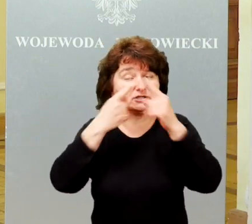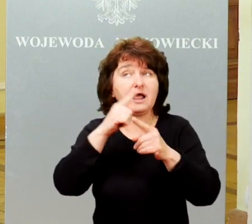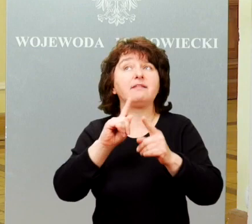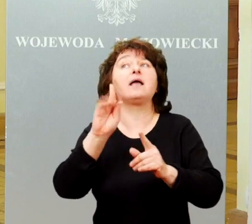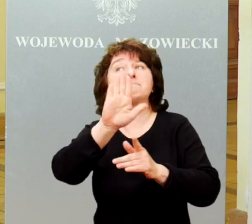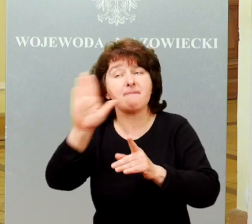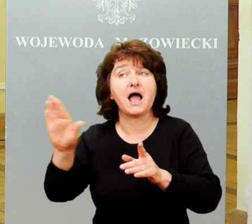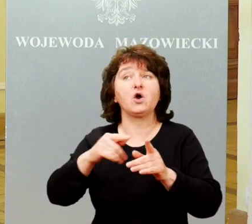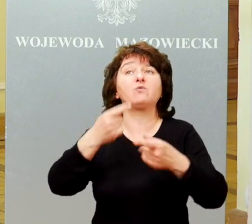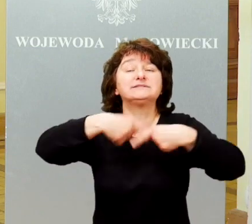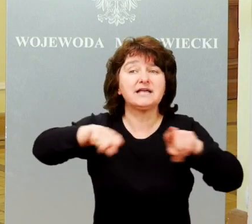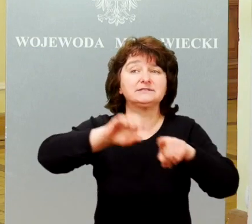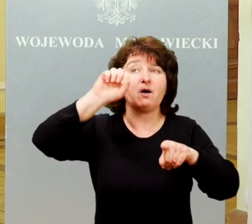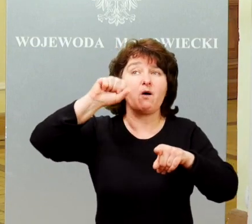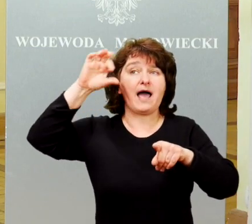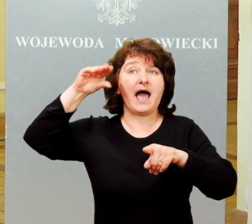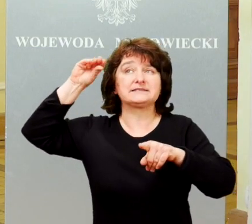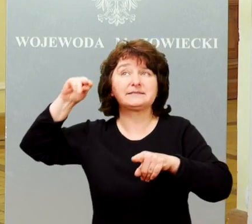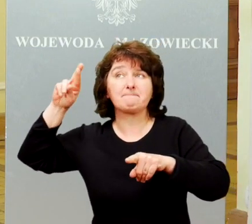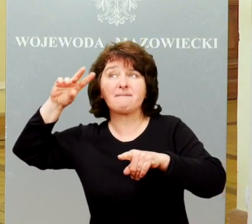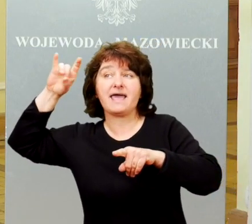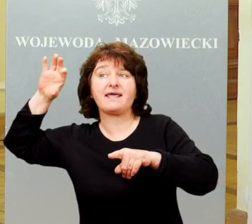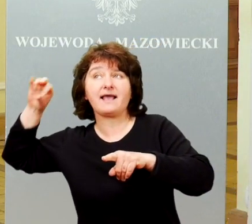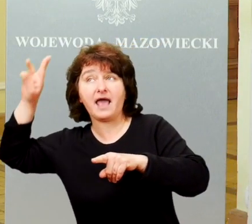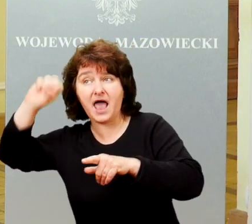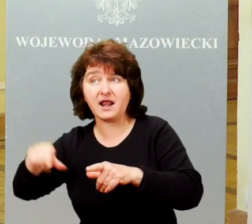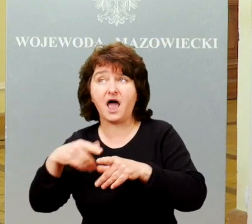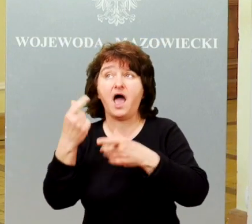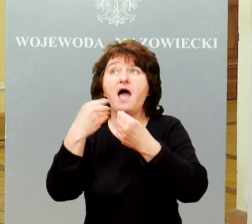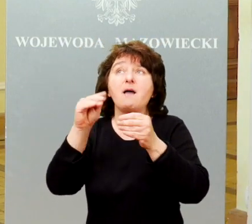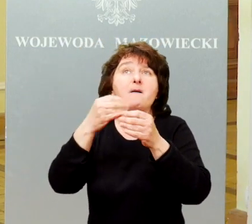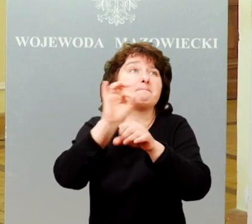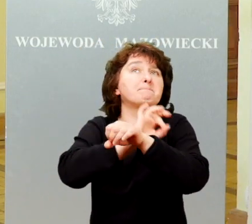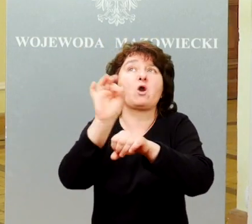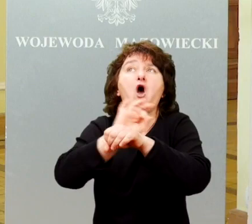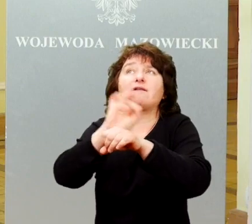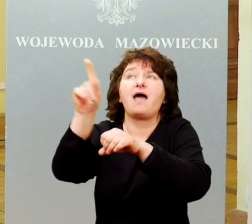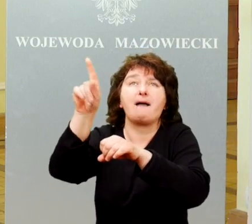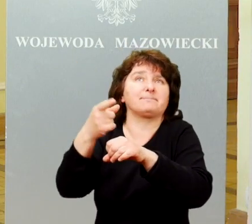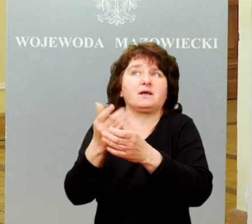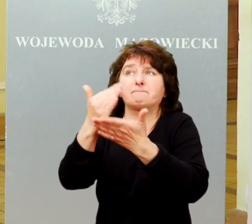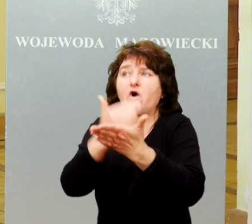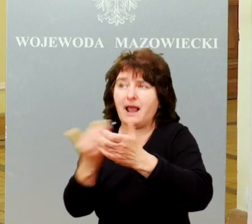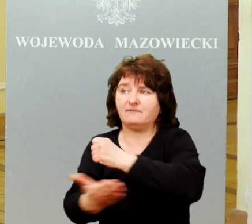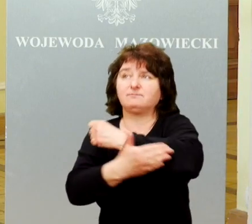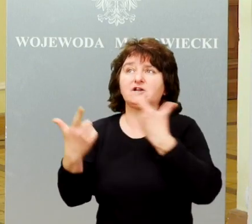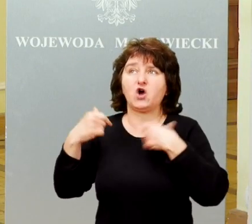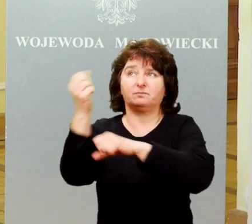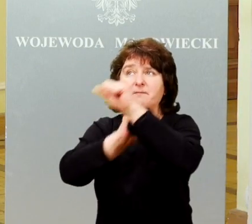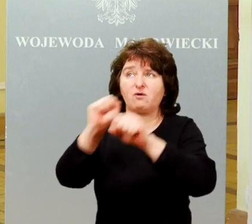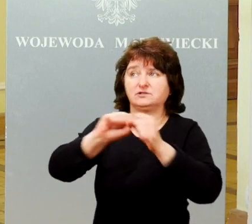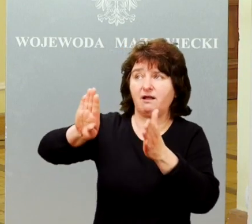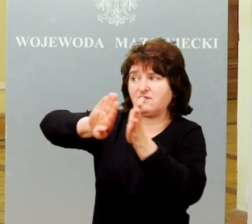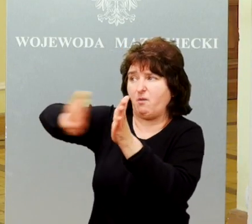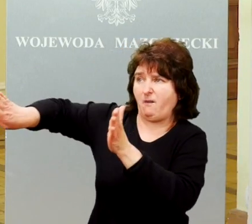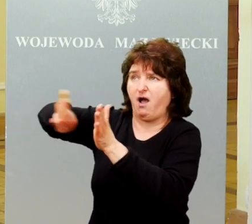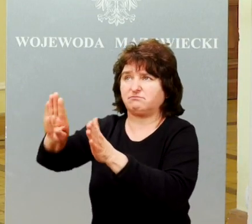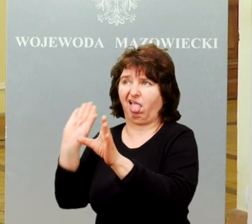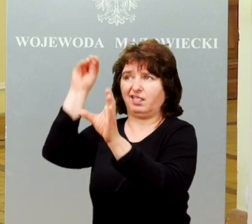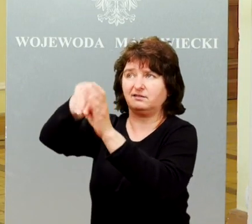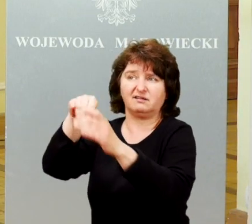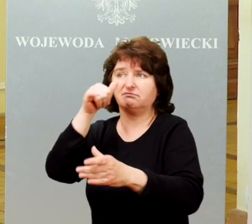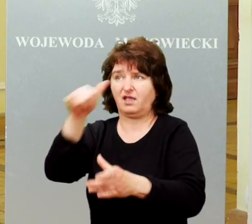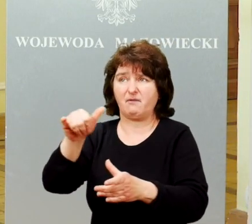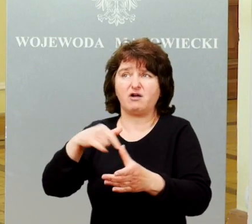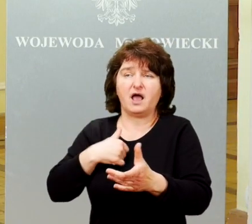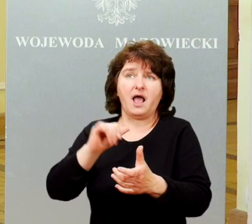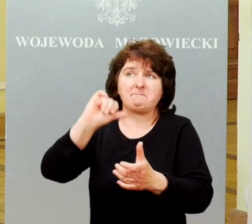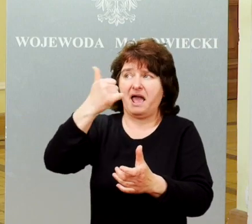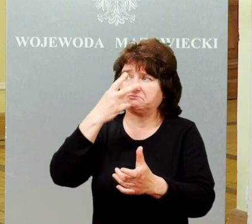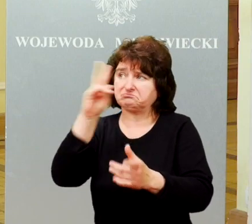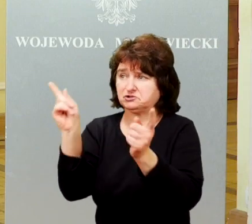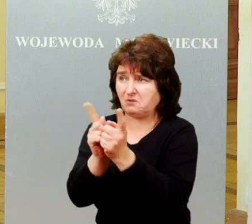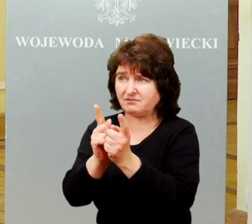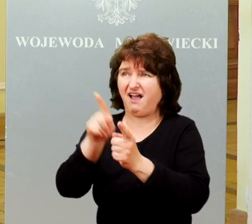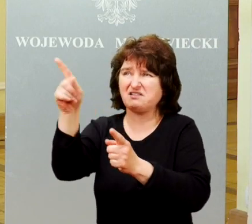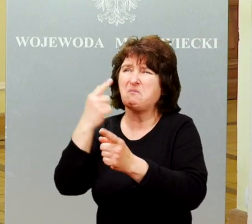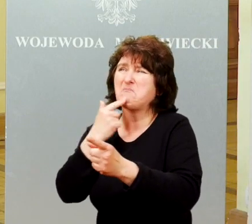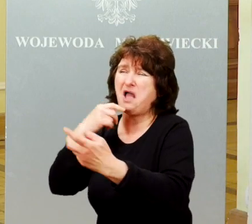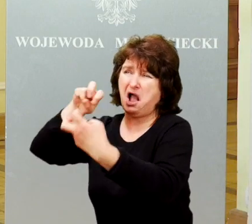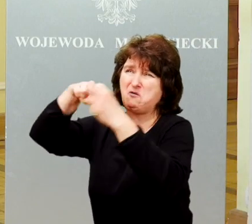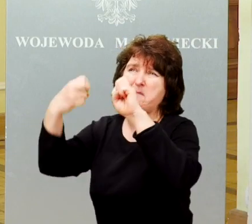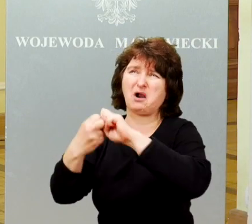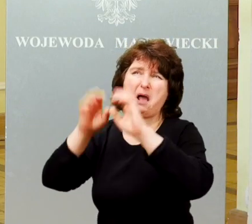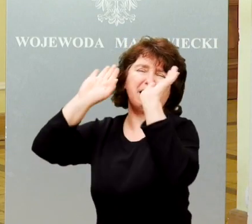które w większości programów wsparcia dla osób z niepełnosprawnościami są pomijane ponieważ, na pierwszy rzut oka, wydaje się, że ich trudności są tak małe, że właściwie lepiej zająć się innymi osobami.